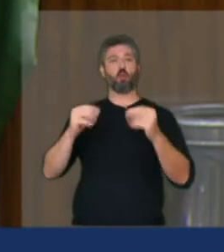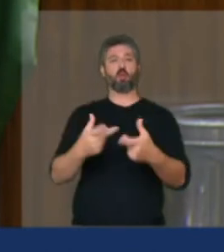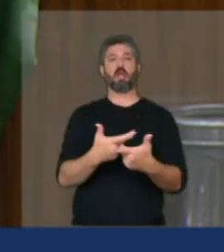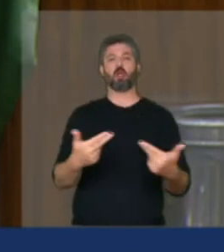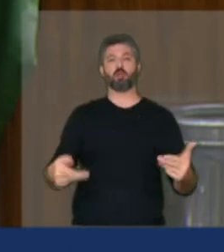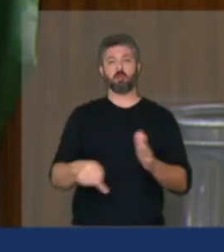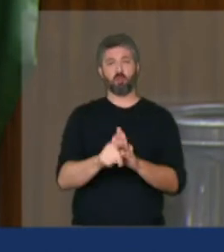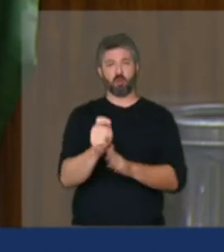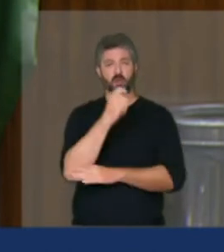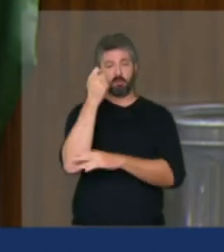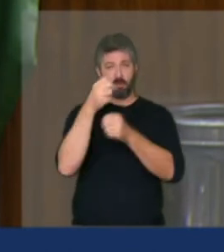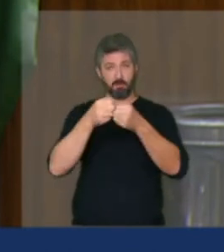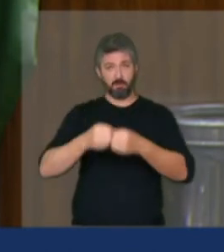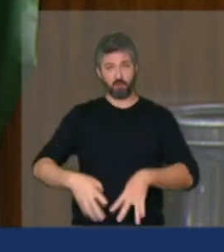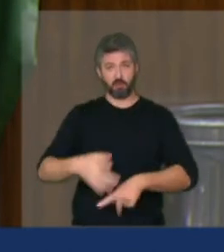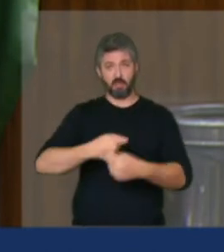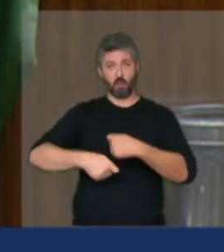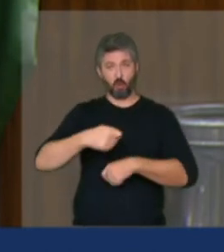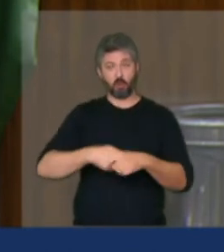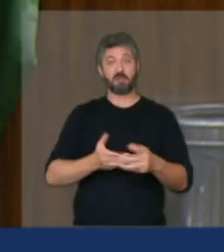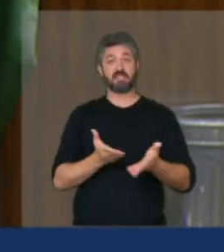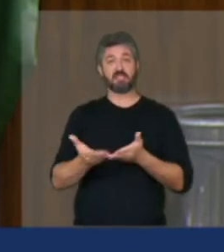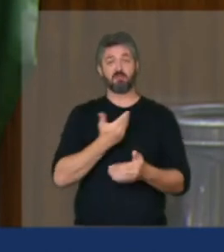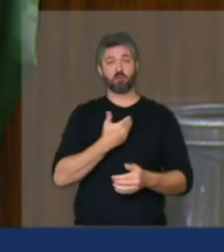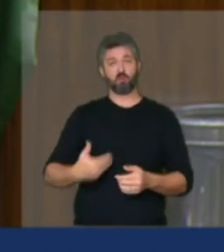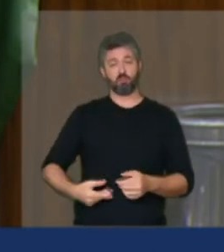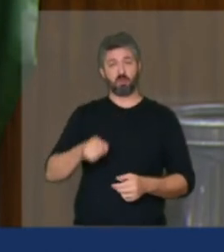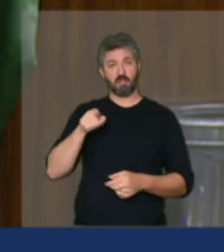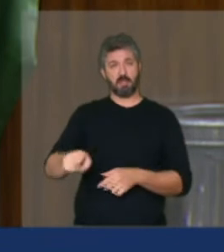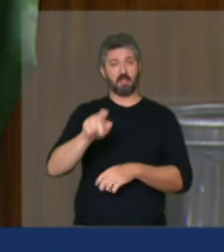DESSA LIQUIDAÇÃO QUE ELE ESTÁ FAZENDO NO NOSSO ESTADO QUE VAI PREJUDICAR A ECONOMIA NO RIO GRANDE DO SUL, QUERO